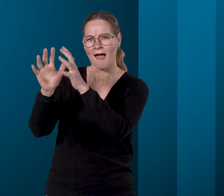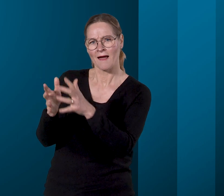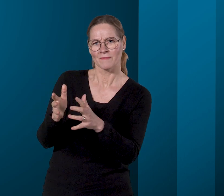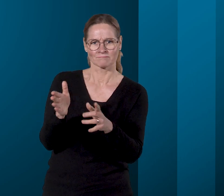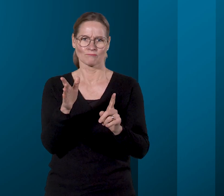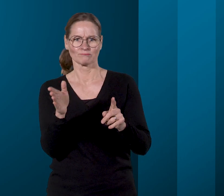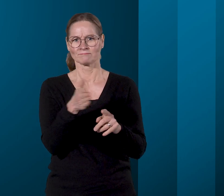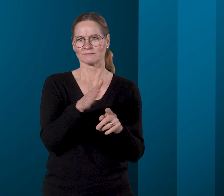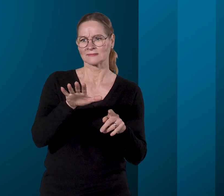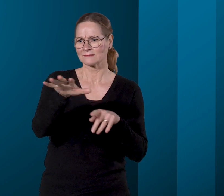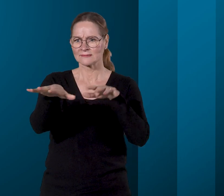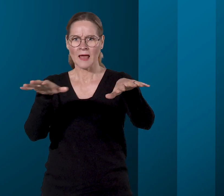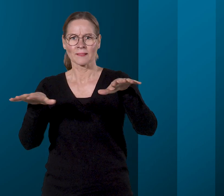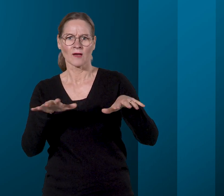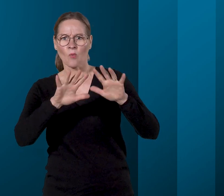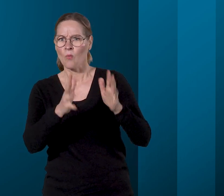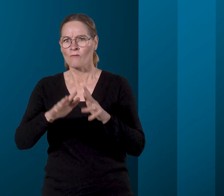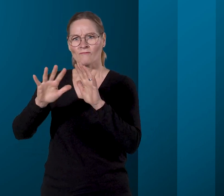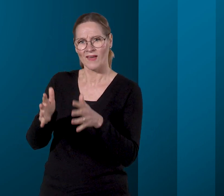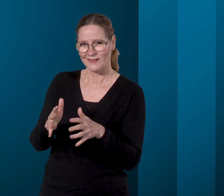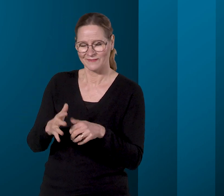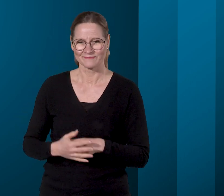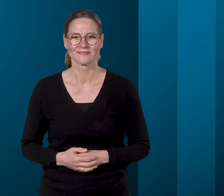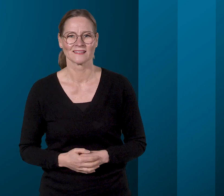tai hahmojen välisten sijaintien kuvailua.